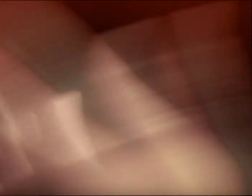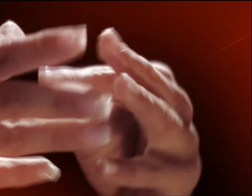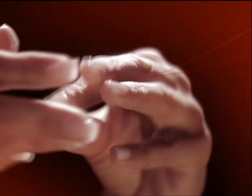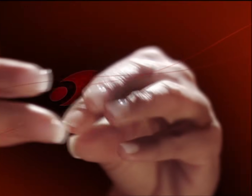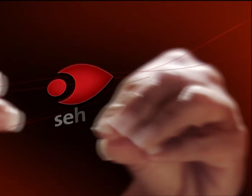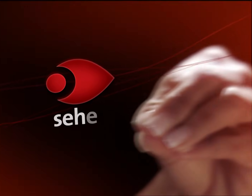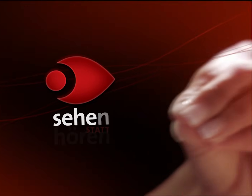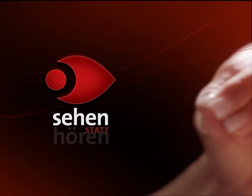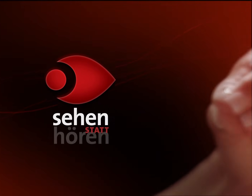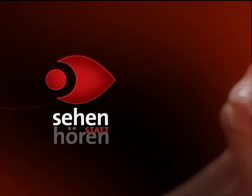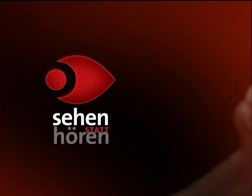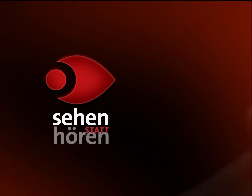Untertitelung: BR 2025